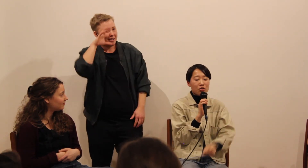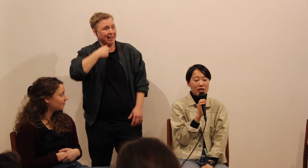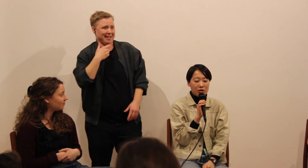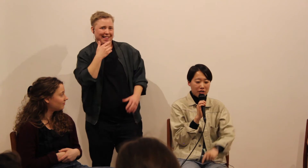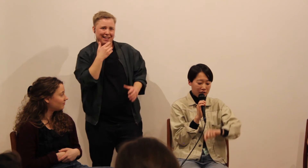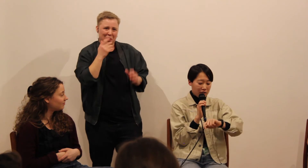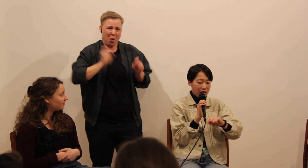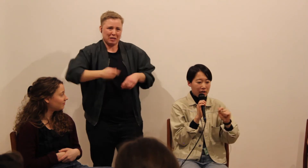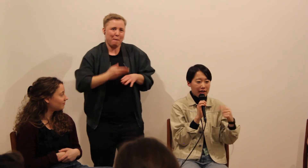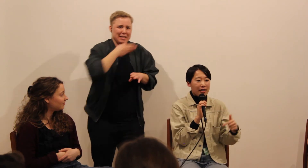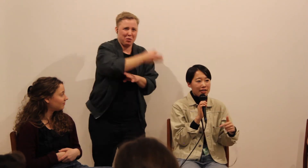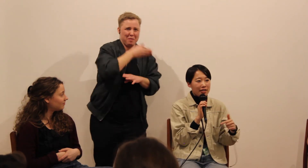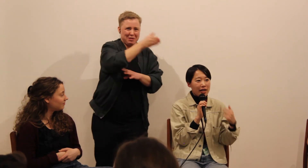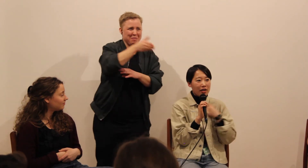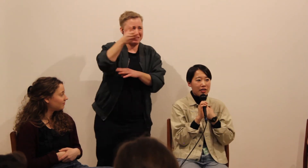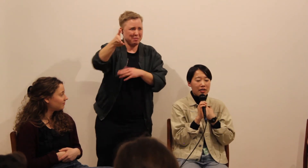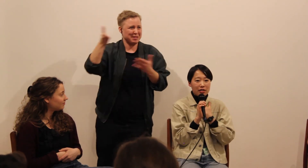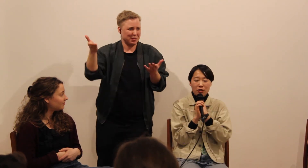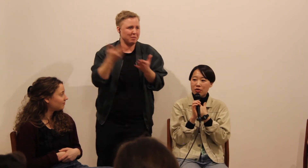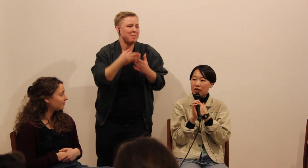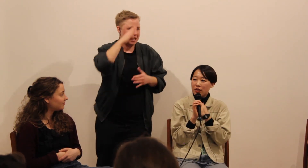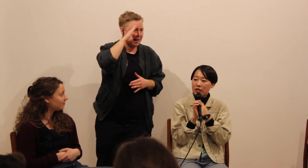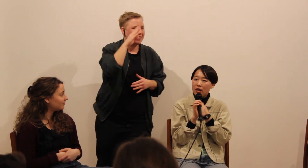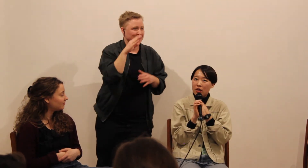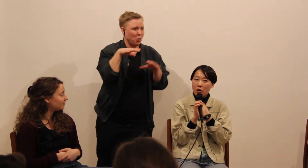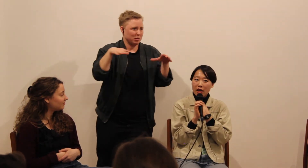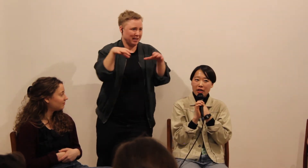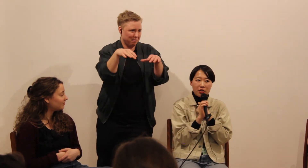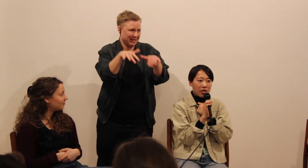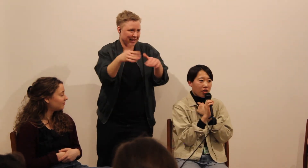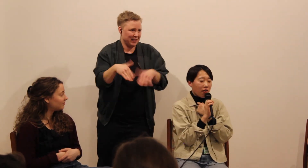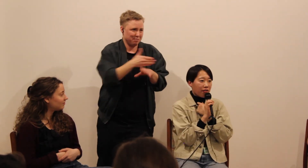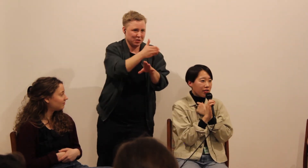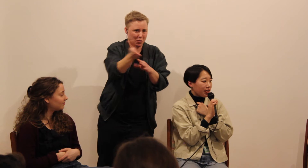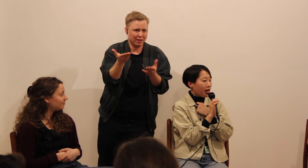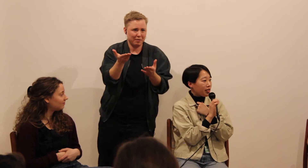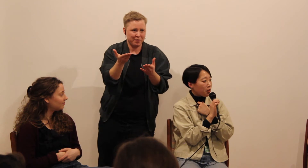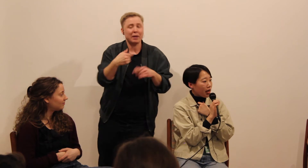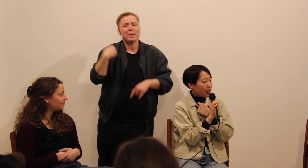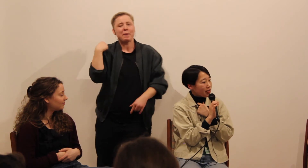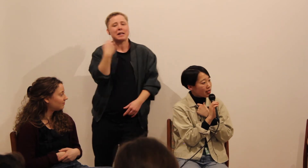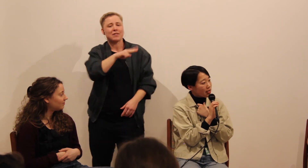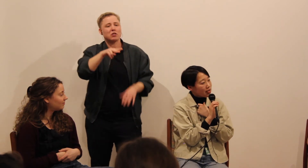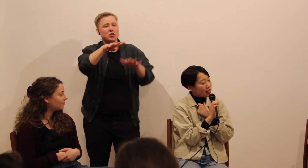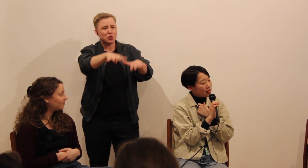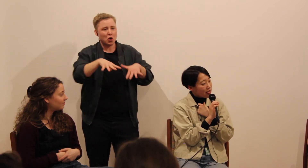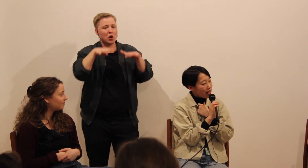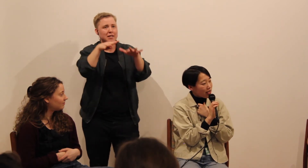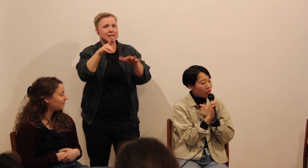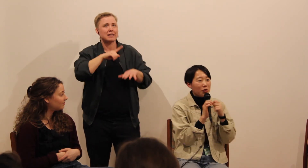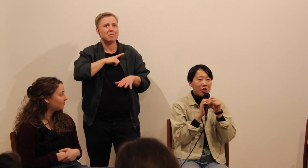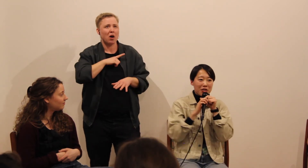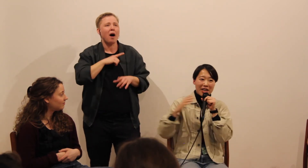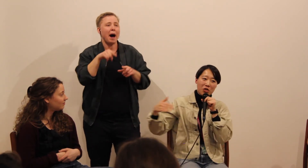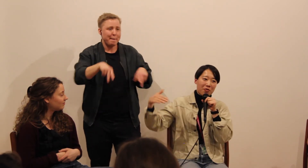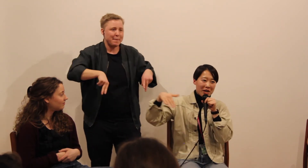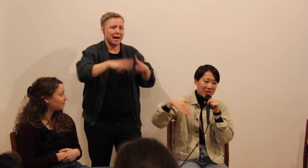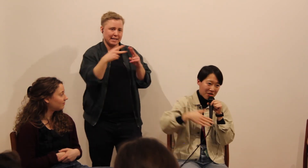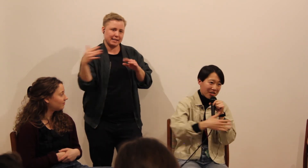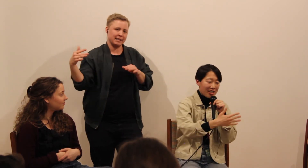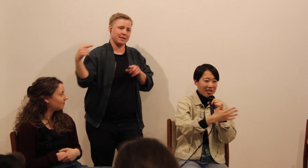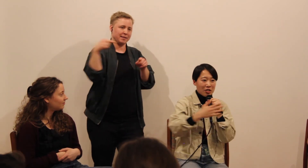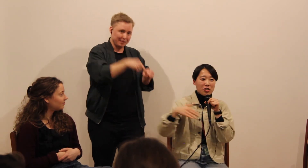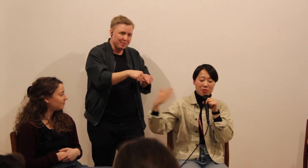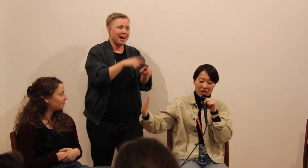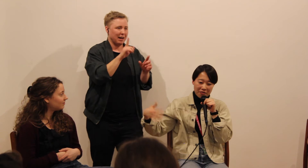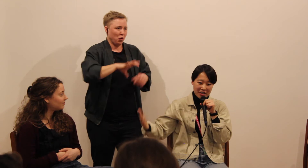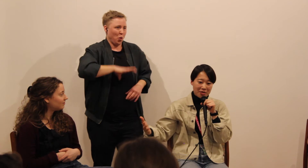Und 2019 habe ich die Internationale CODA Konferenz in Paris besucht. Das war sozusagen meine Reise.